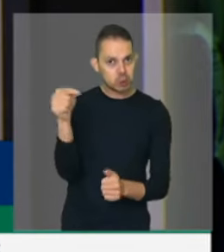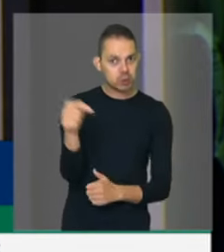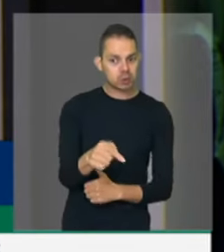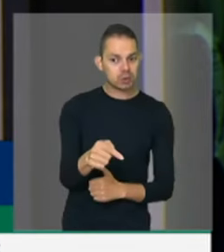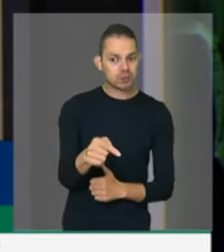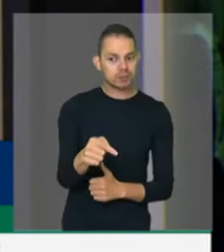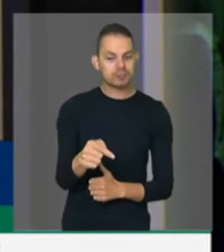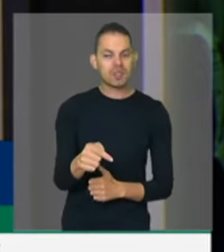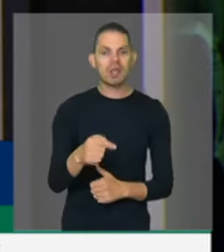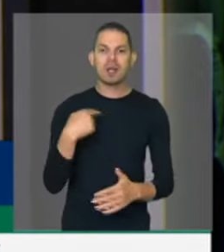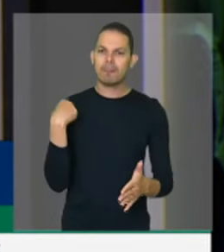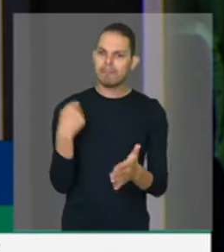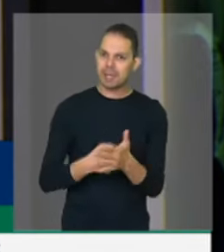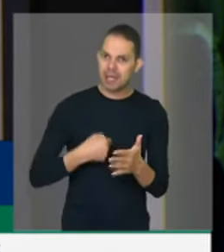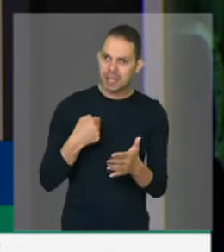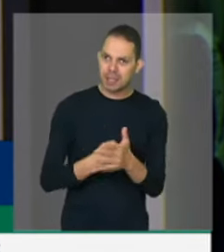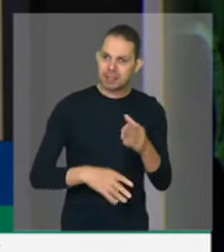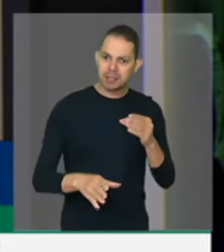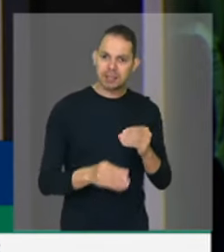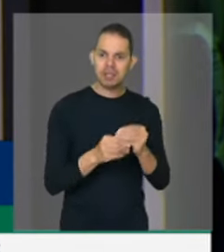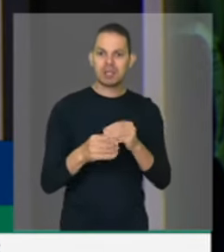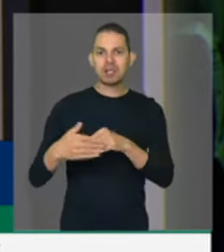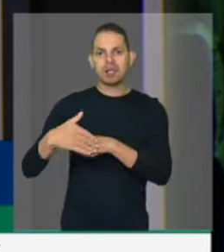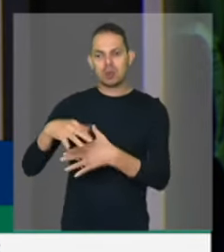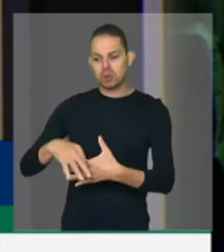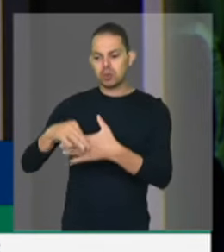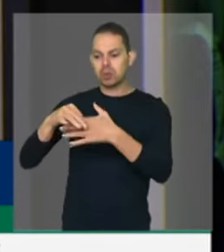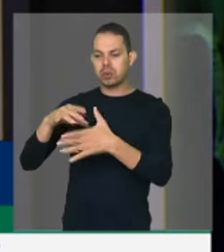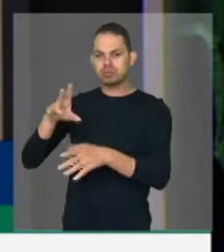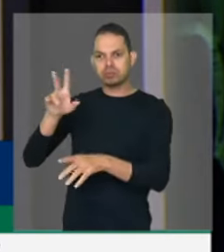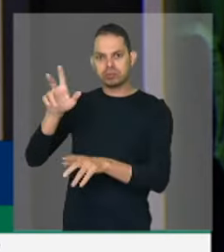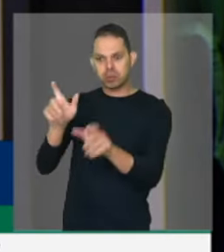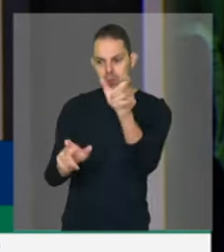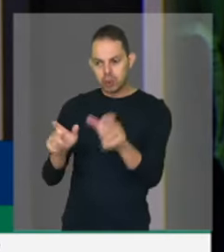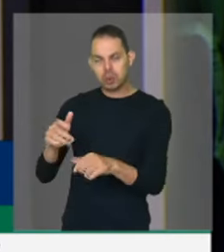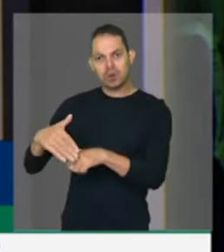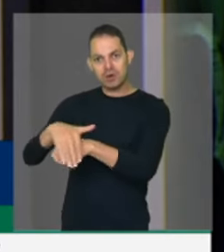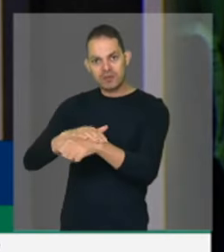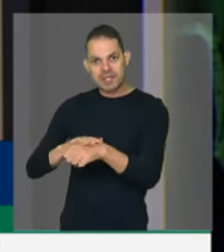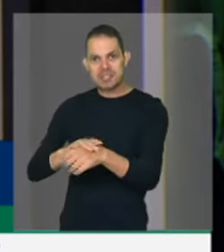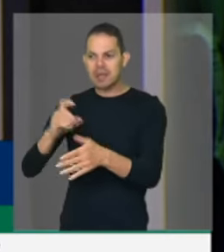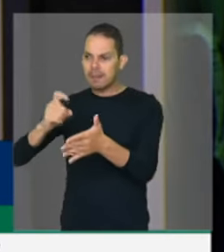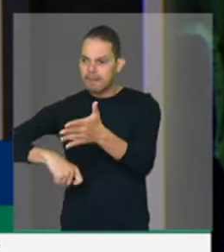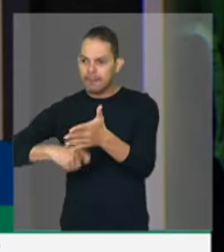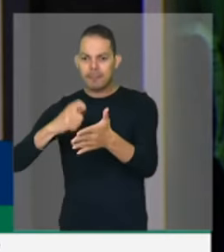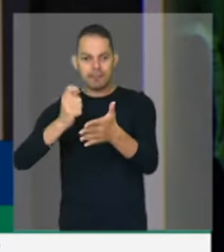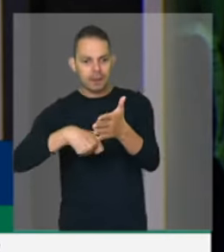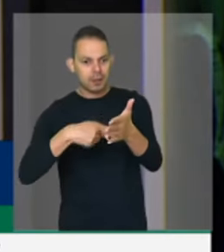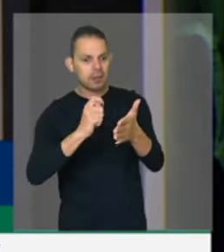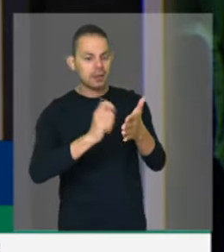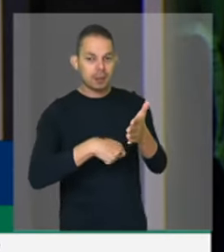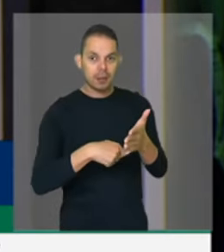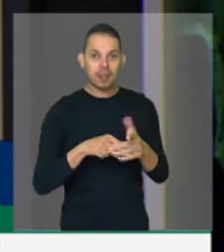RELATOR... ME GARANTIU.... QUE EM REUNIÃO FEITA COM EMPRESÁRIOS DO SETOR DE SAÚ DE, COM ELE... E TAMBÉM COM O